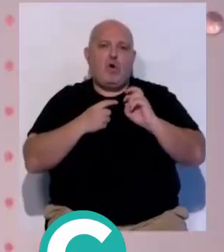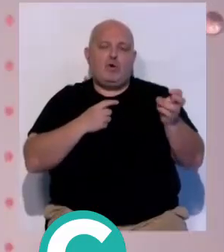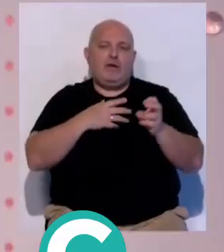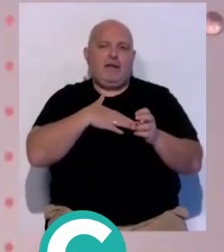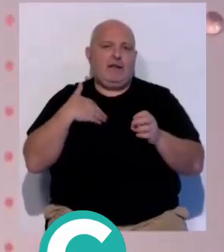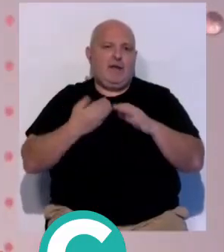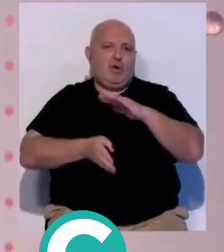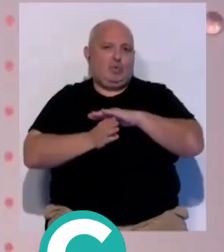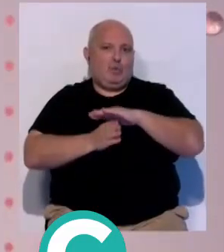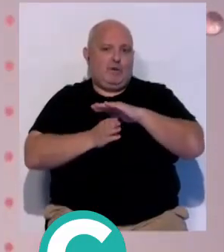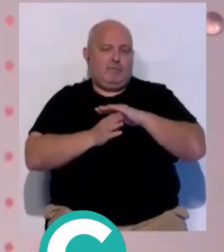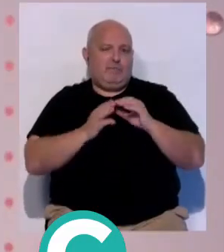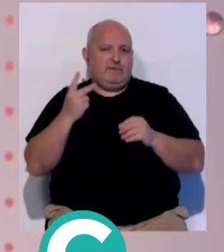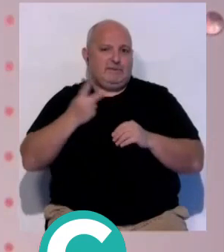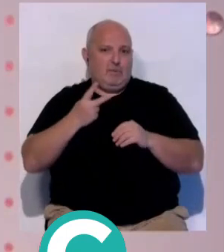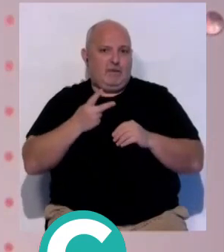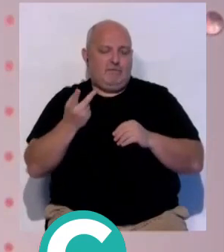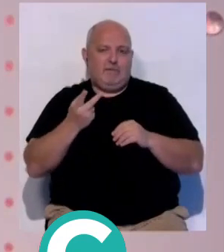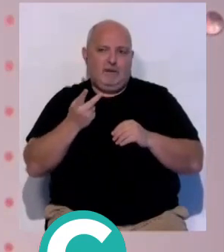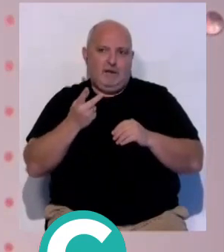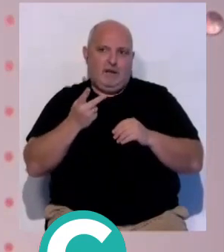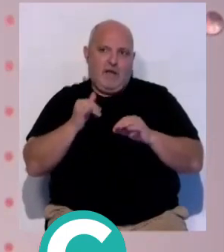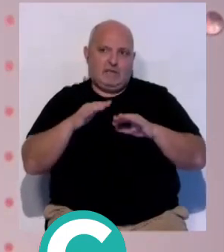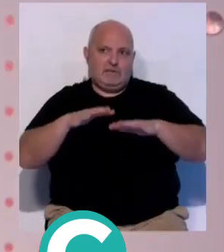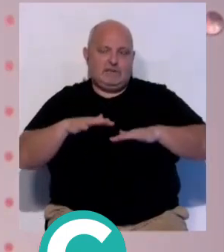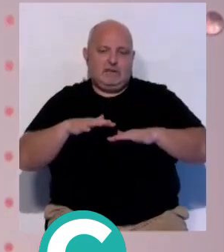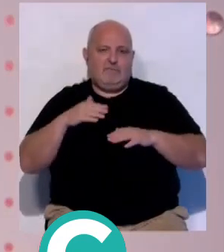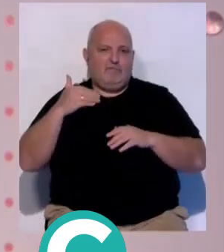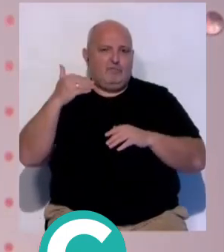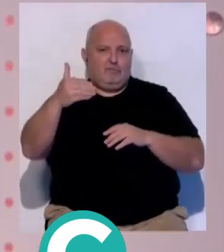también continuar en segunda y ahora mismo se están jugando el futuro de la próxima temporada